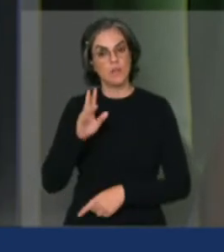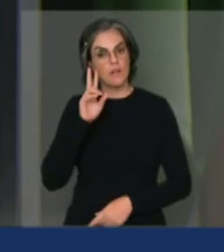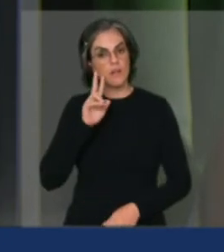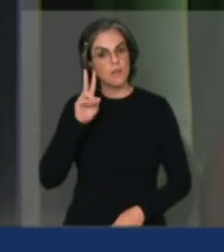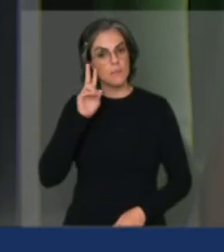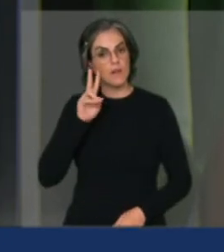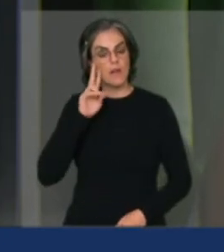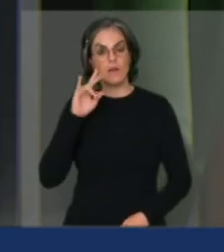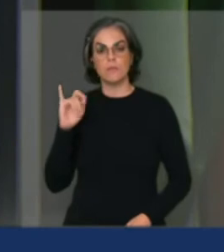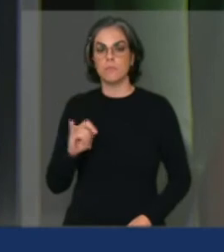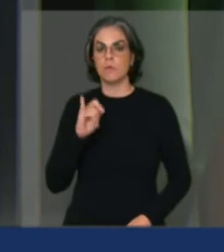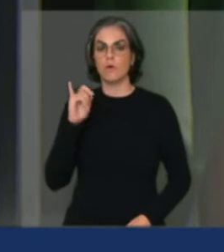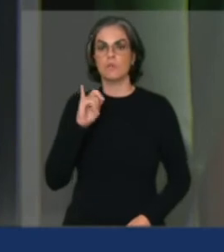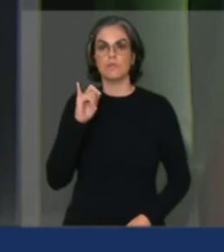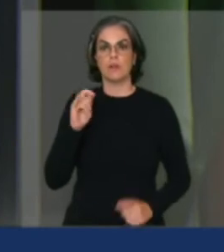BRASIL É UM PAÍS RICO, O BRASIL É UM PAÍS QUE TEM